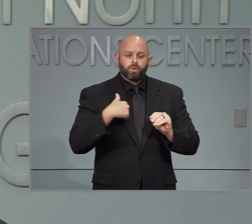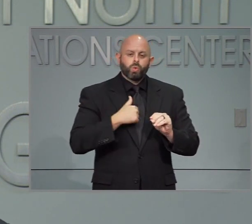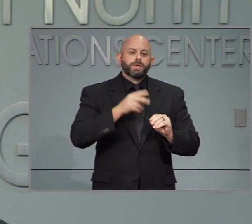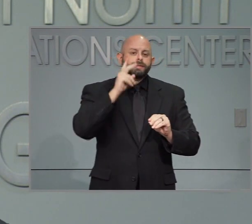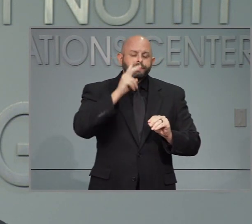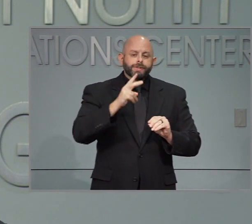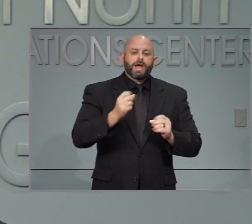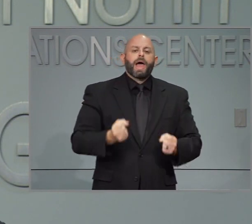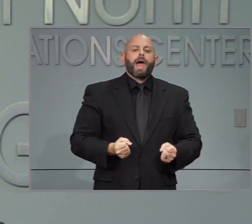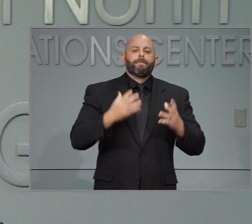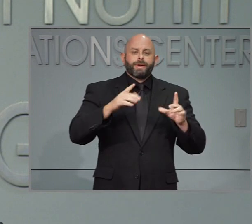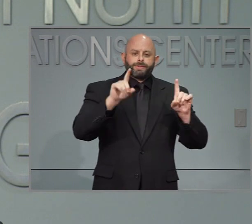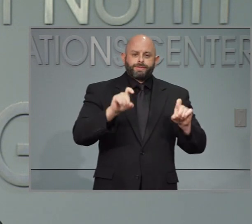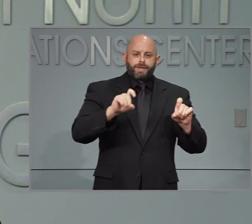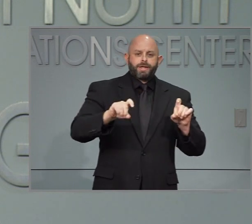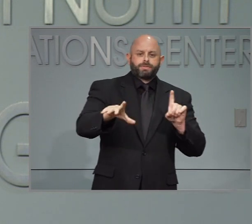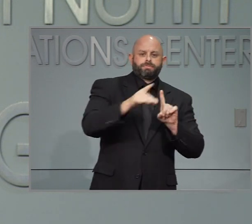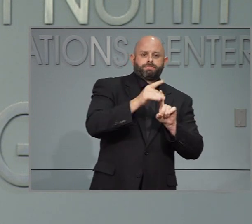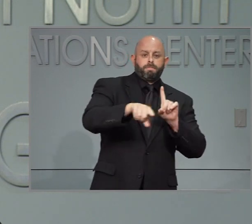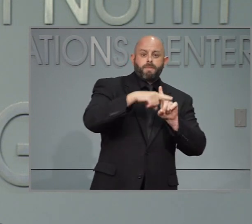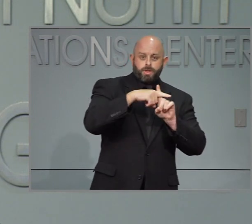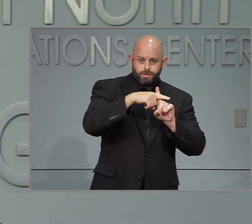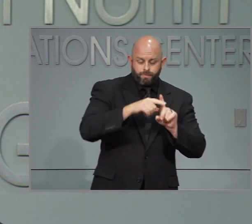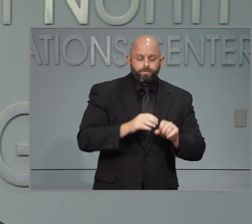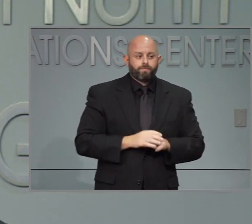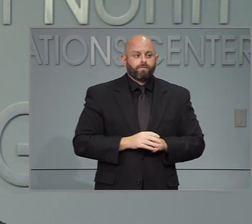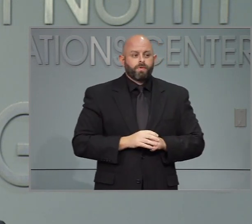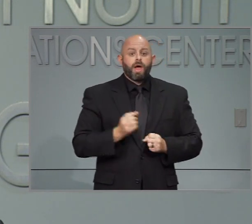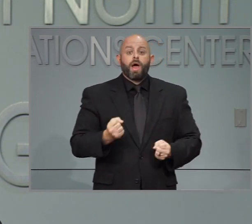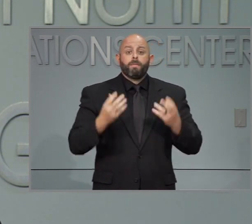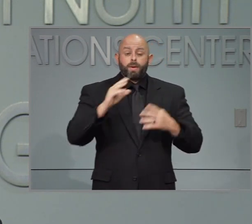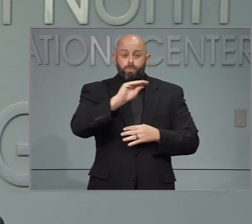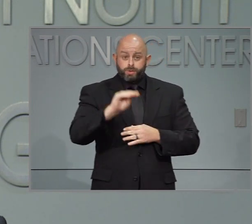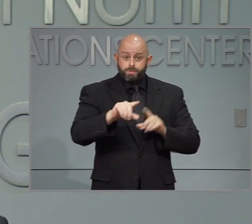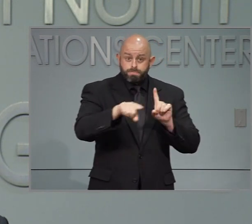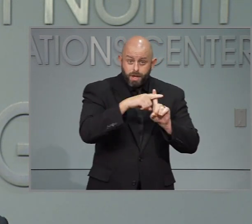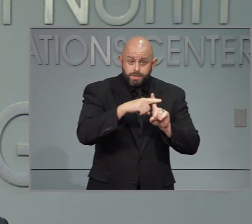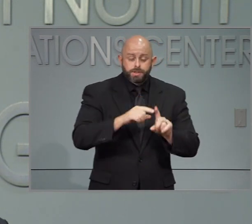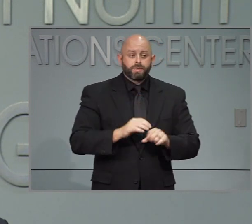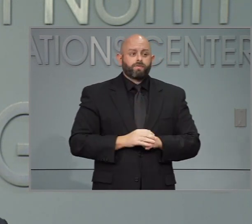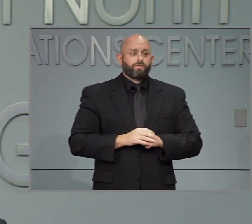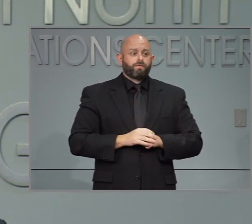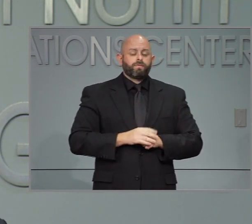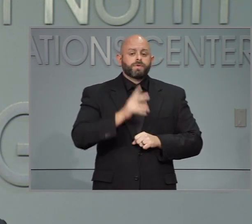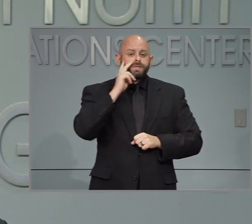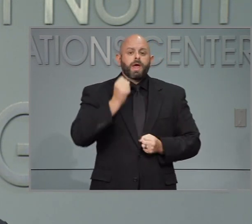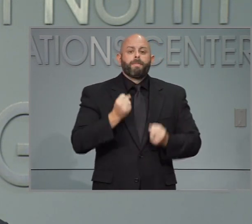Con con medidas. Tenemos niveles de porcentajes positivos.